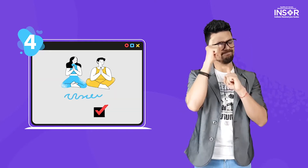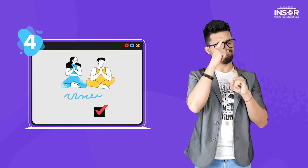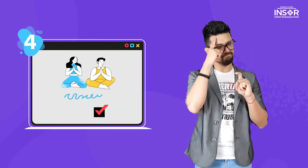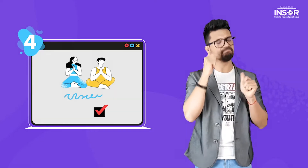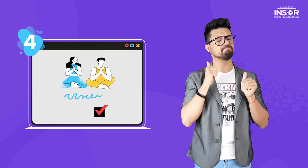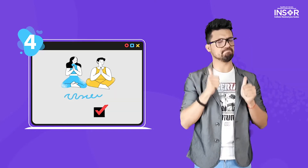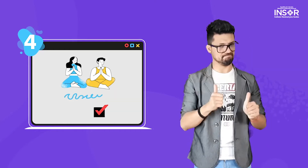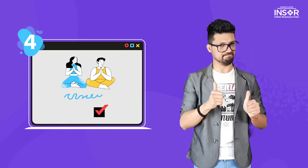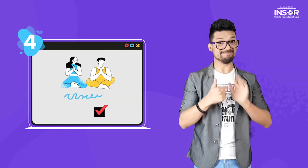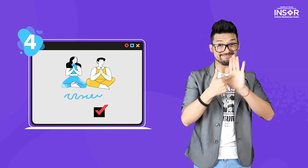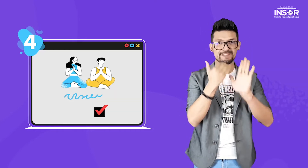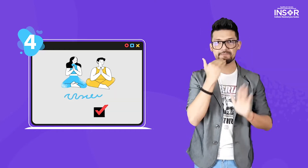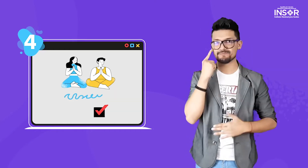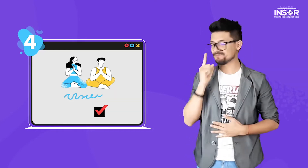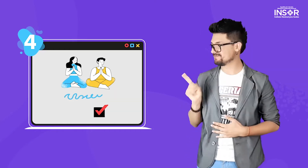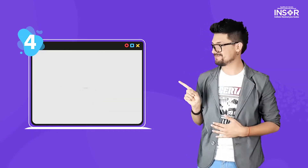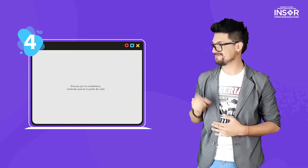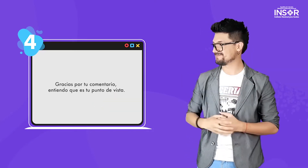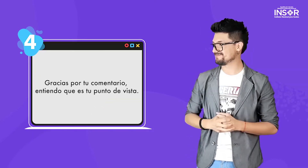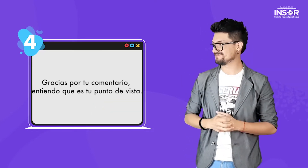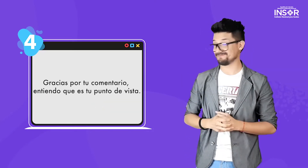y piensen bien las cosas antes de actuar;